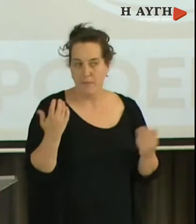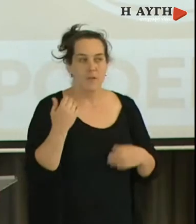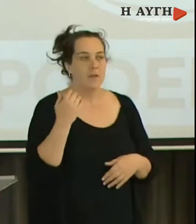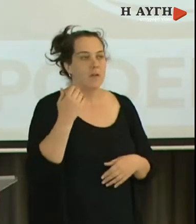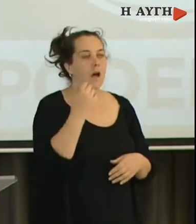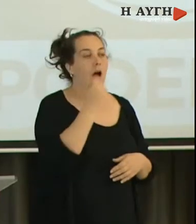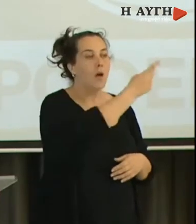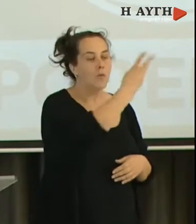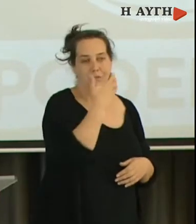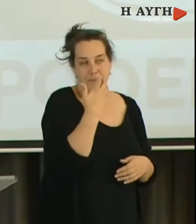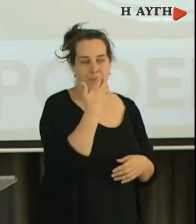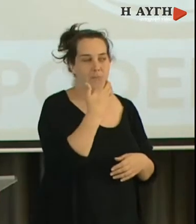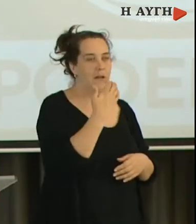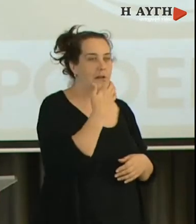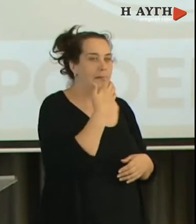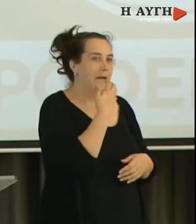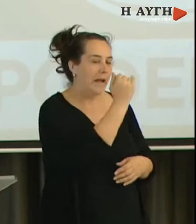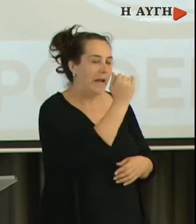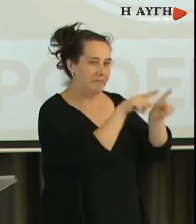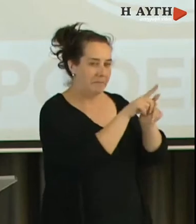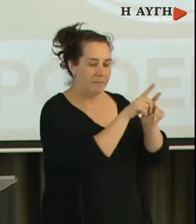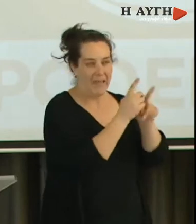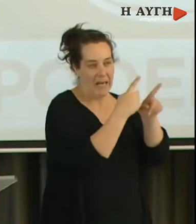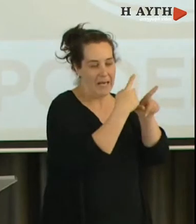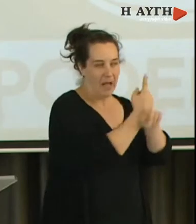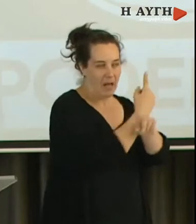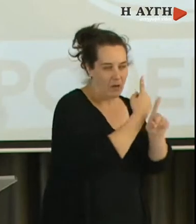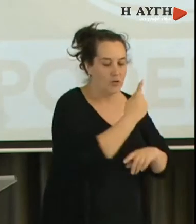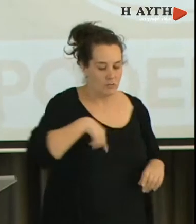con nosotros estamos satisfechos contentos y animados si representantes